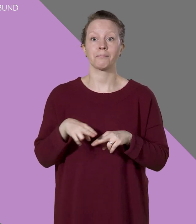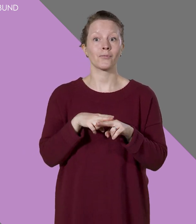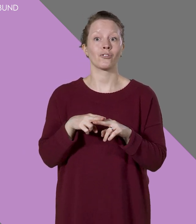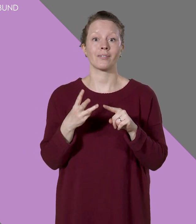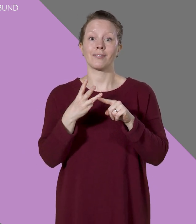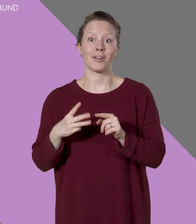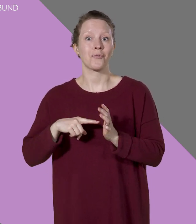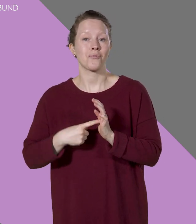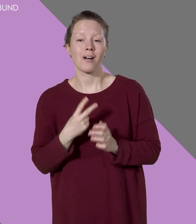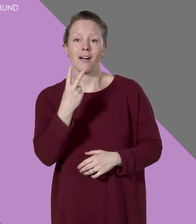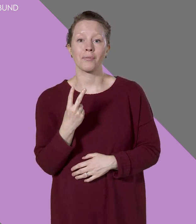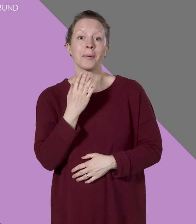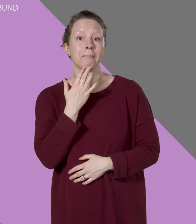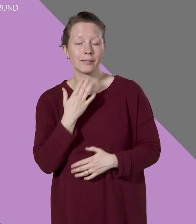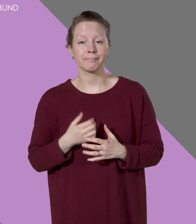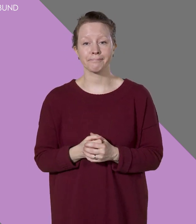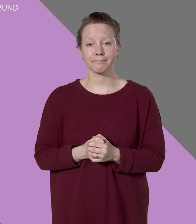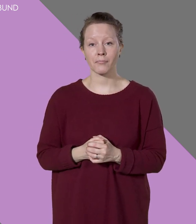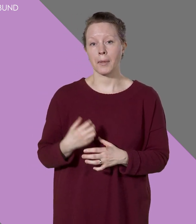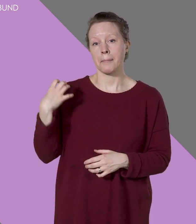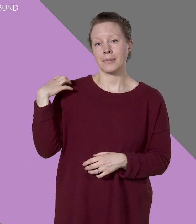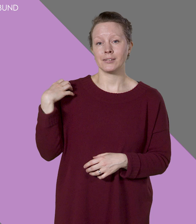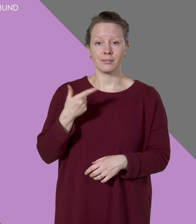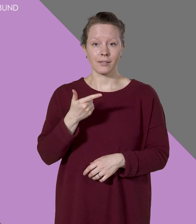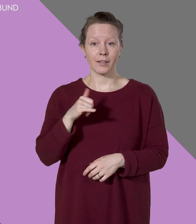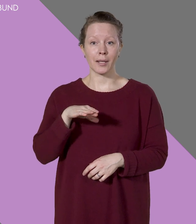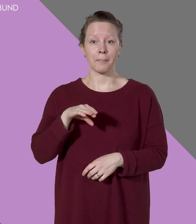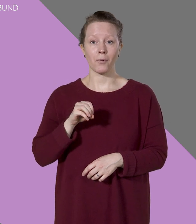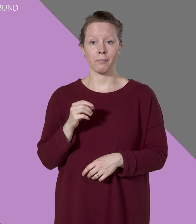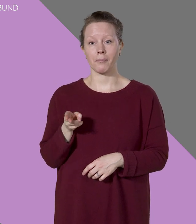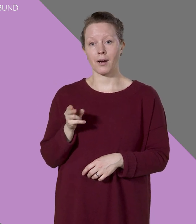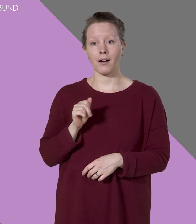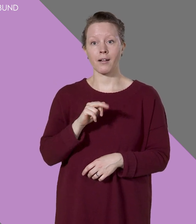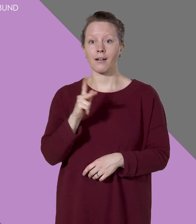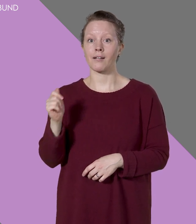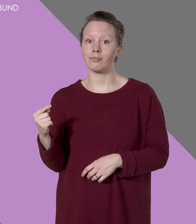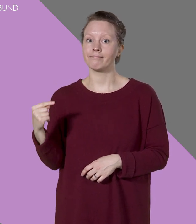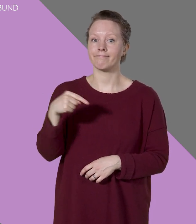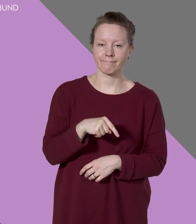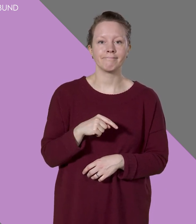samlades för tredje gången den 2 mars. Minister Timo Harakka, som besökte mötet, -